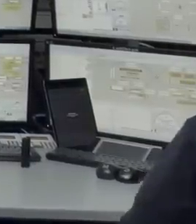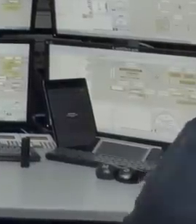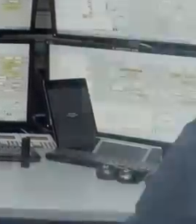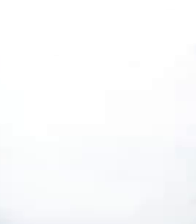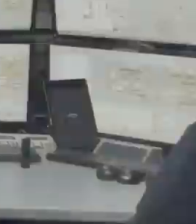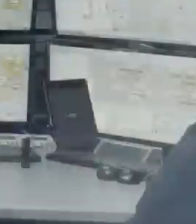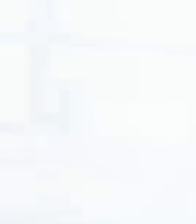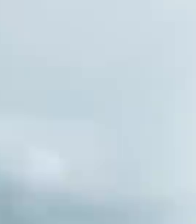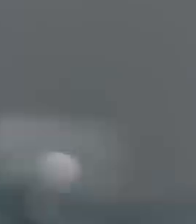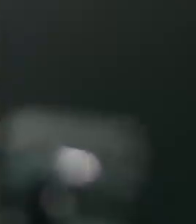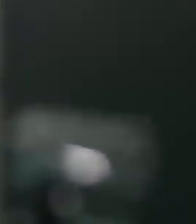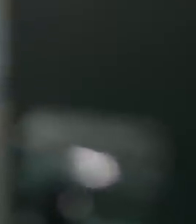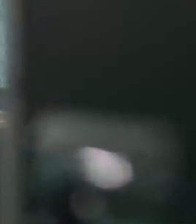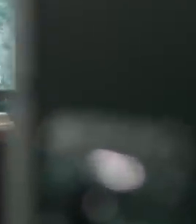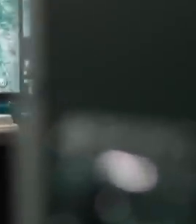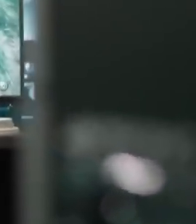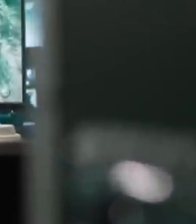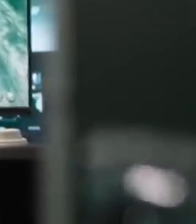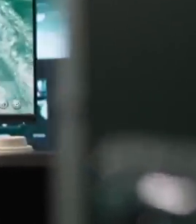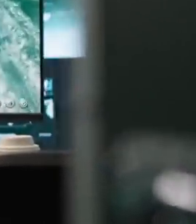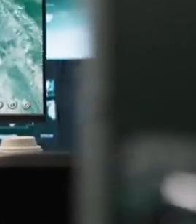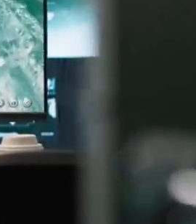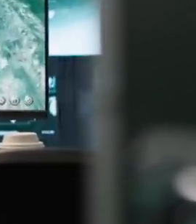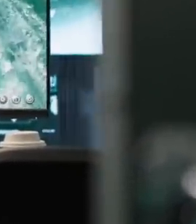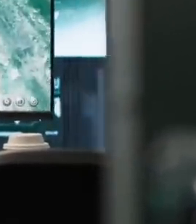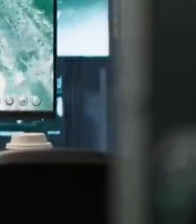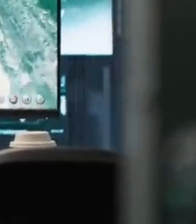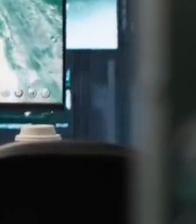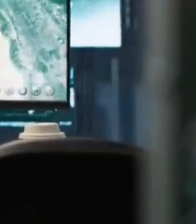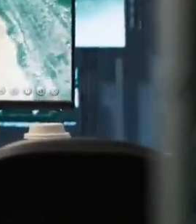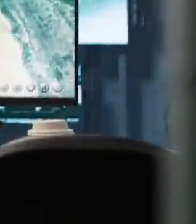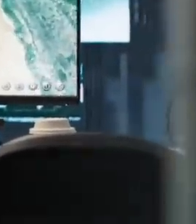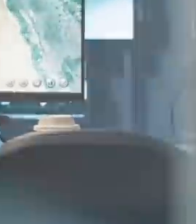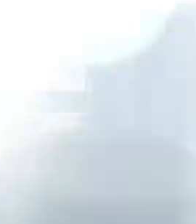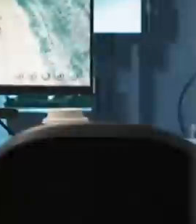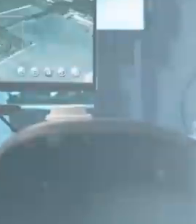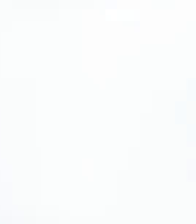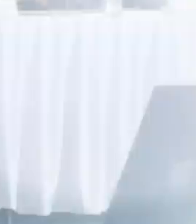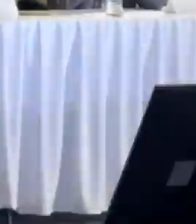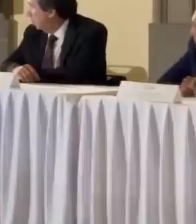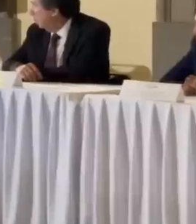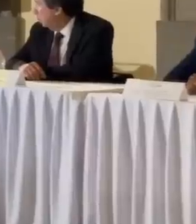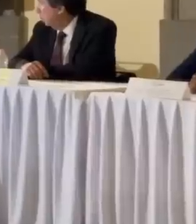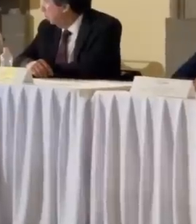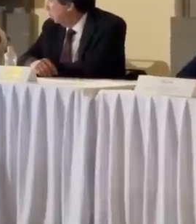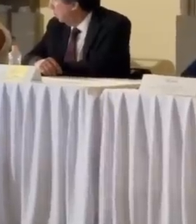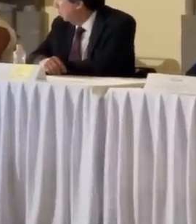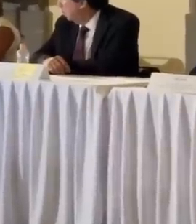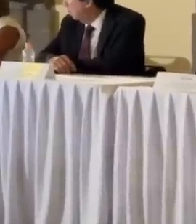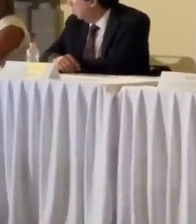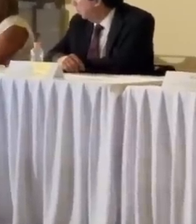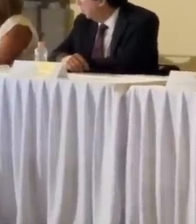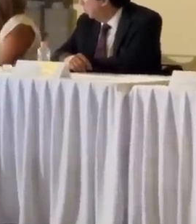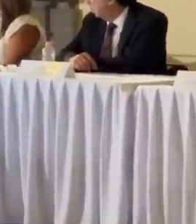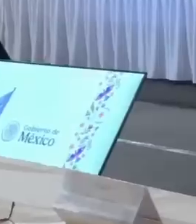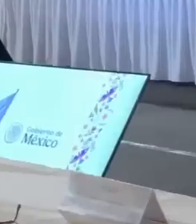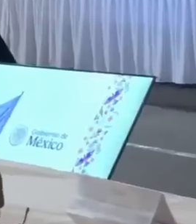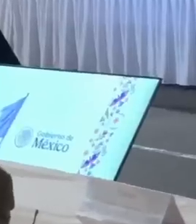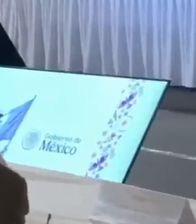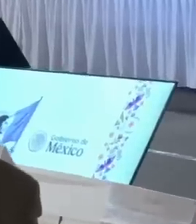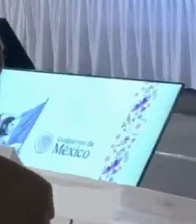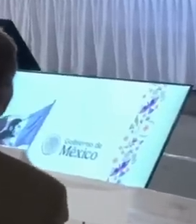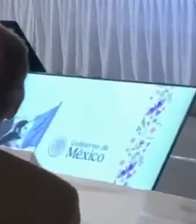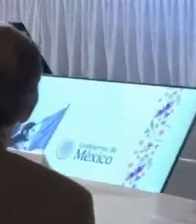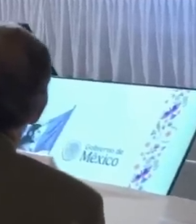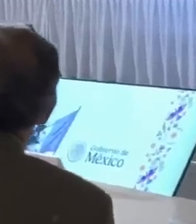de un nuevo sistema Nacional de inteligencia así como la coordinación con las entidades federativas